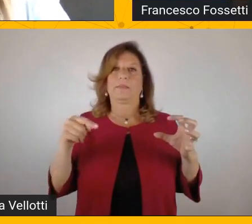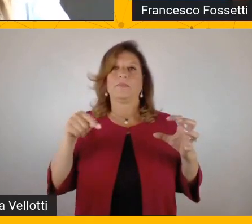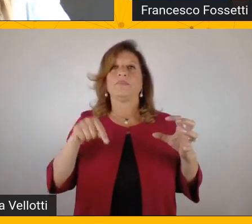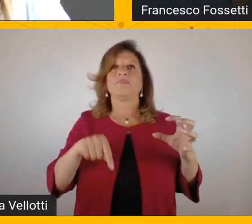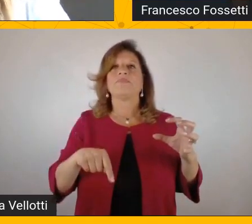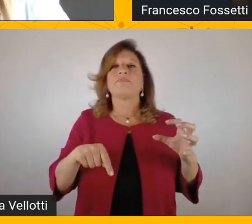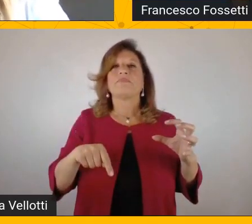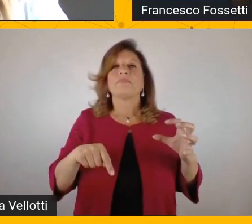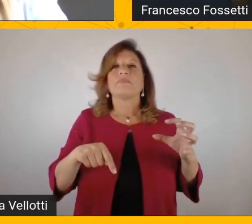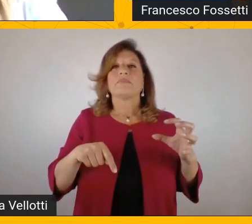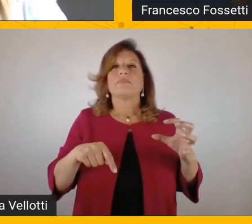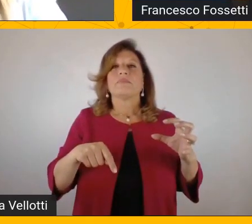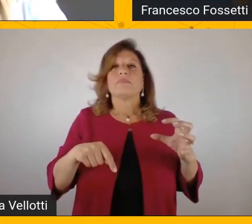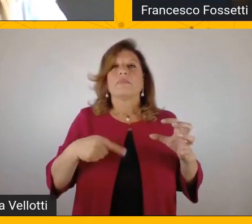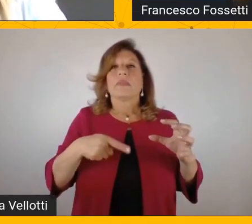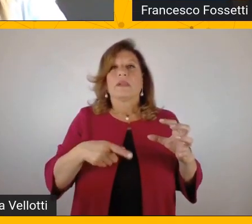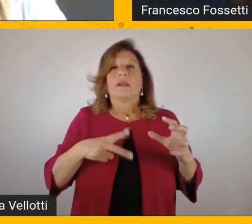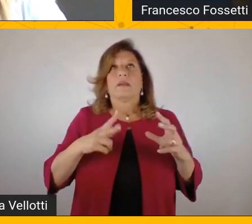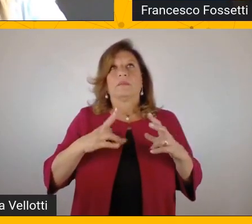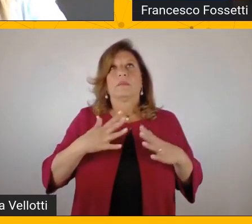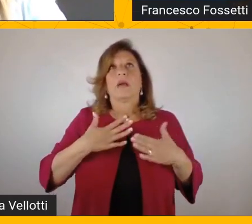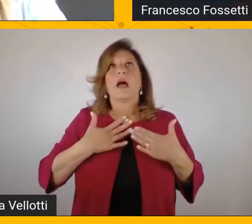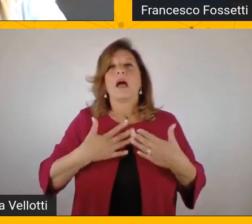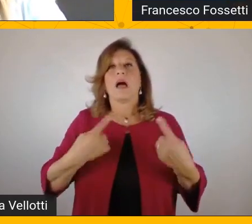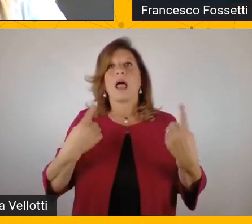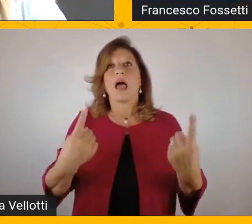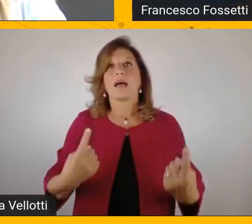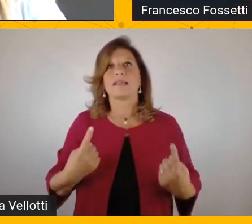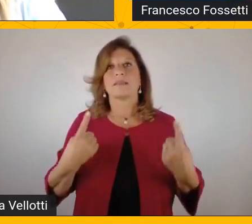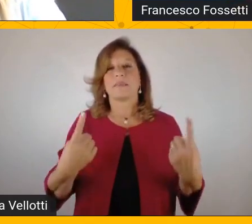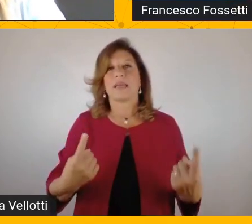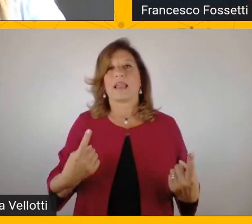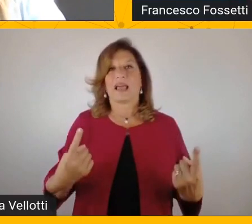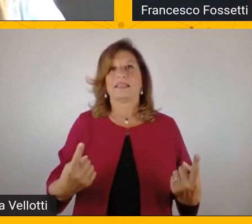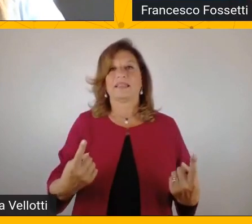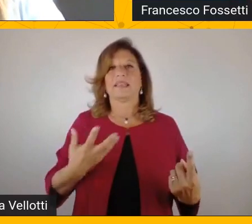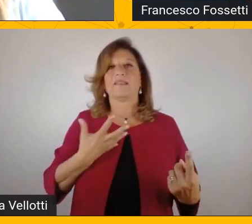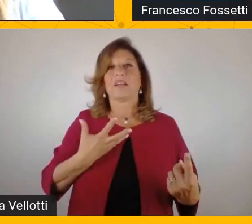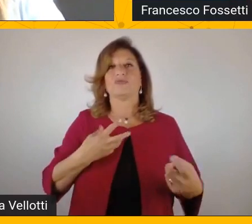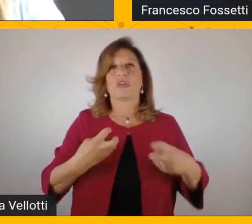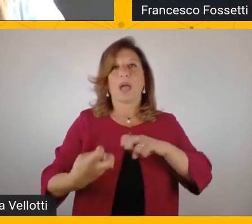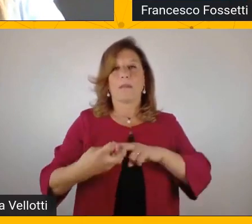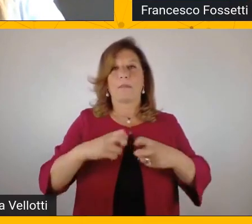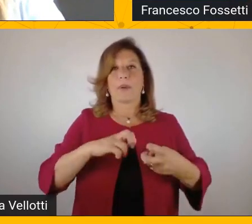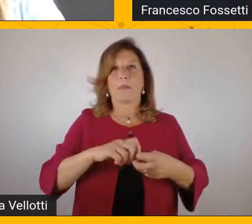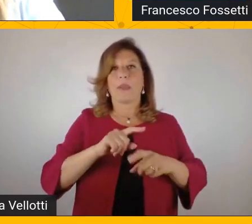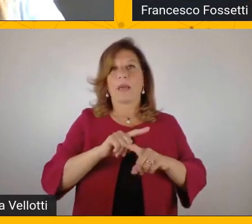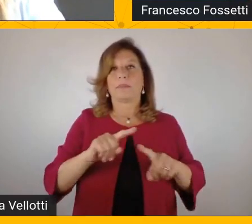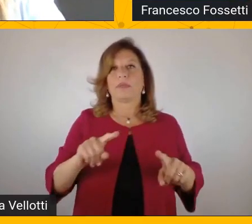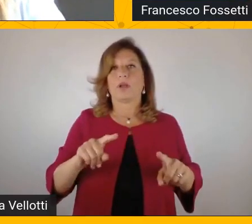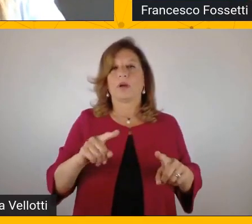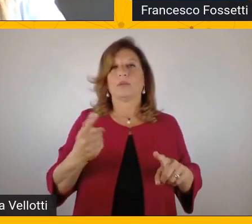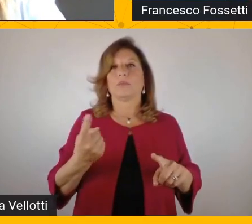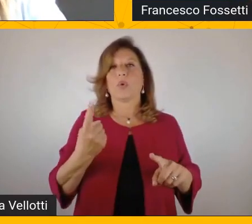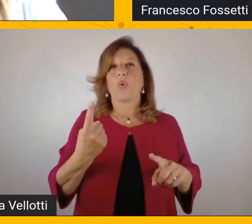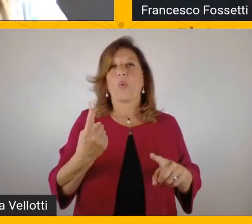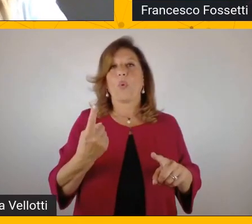aziende l'aspira che creano non